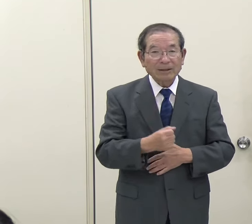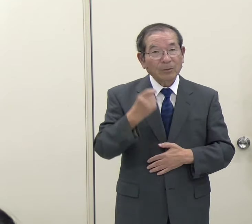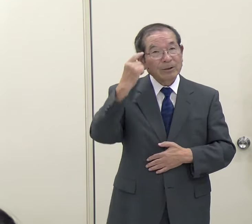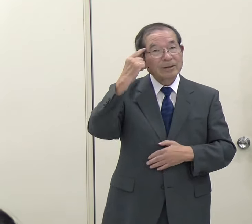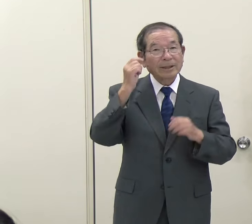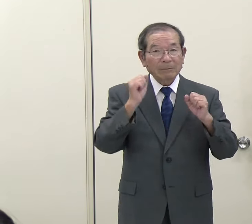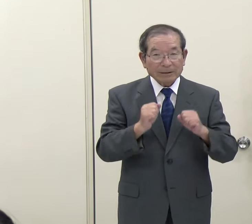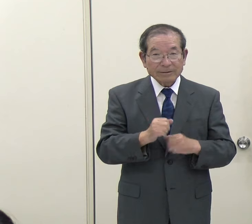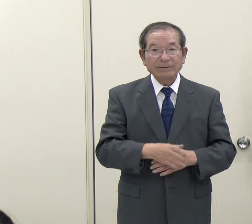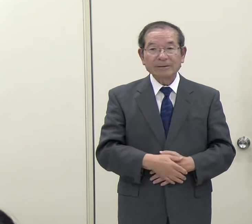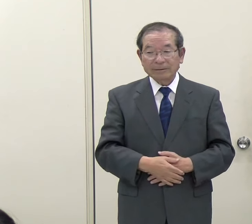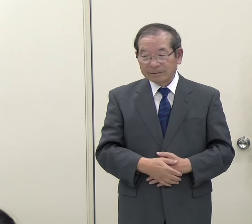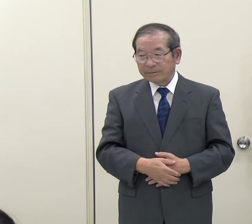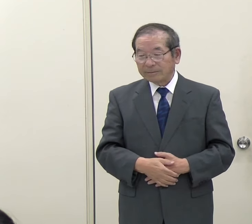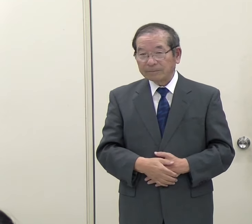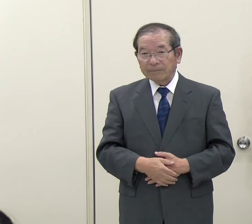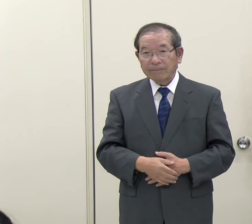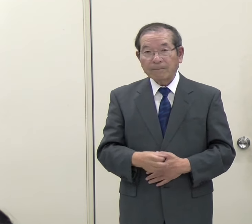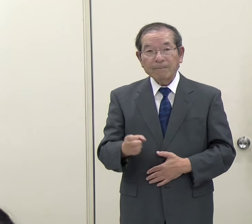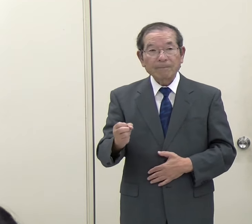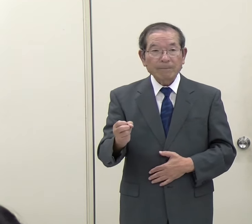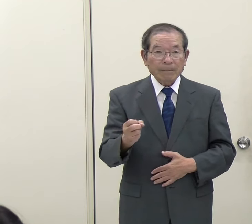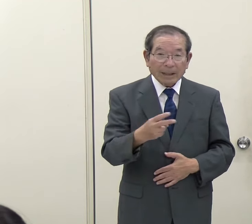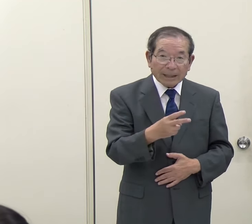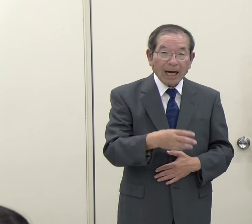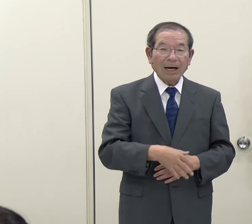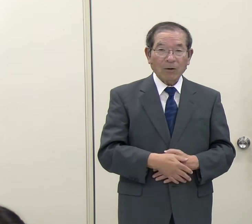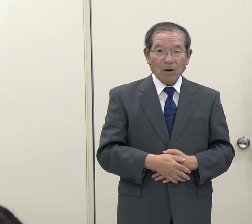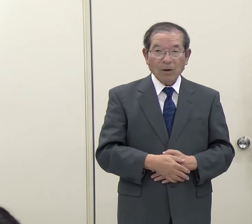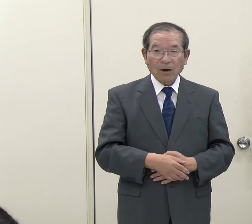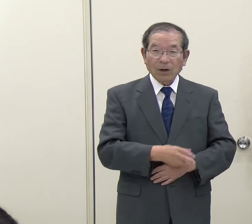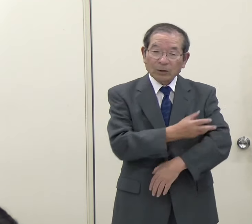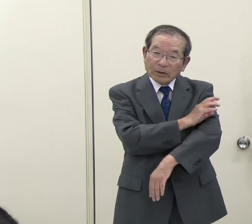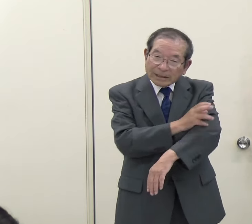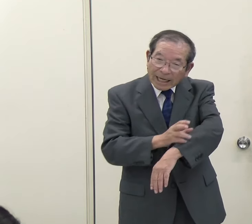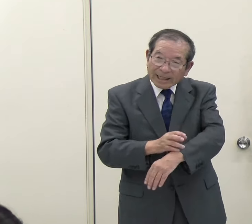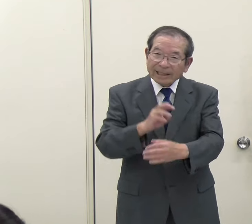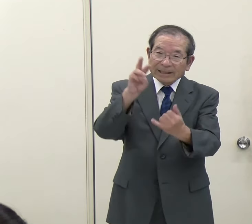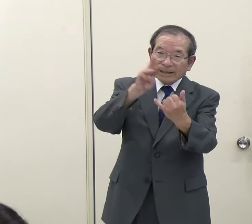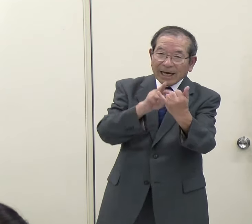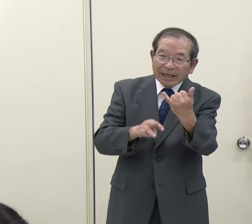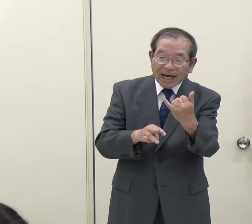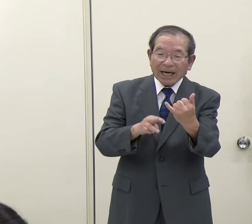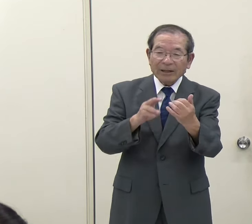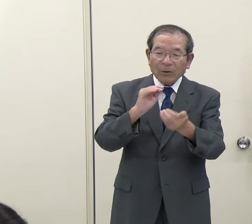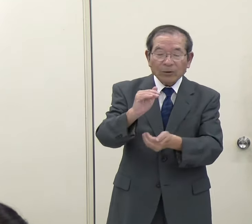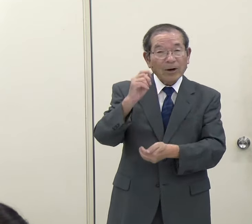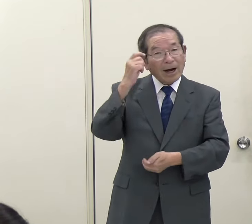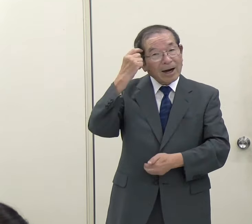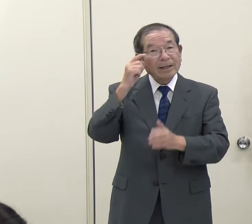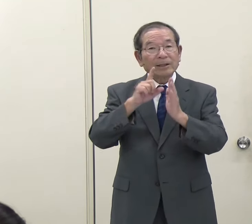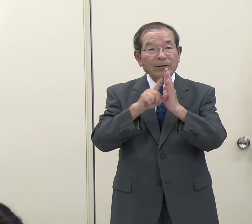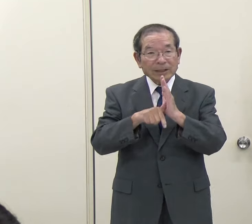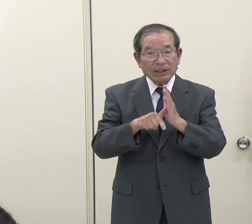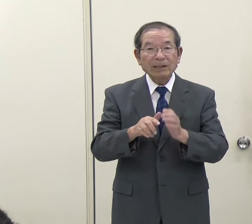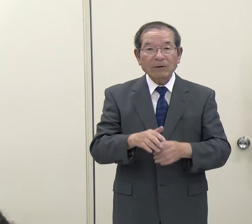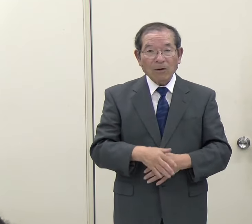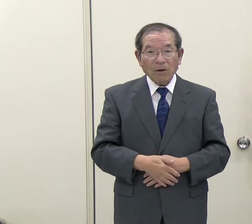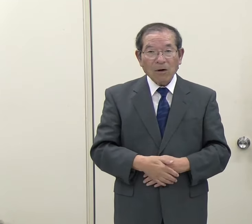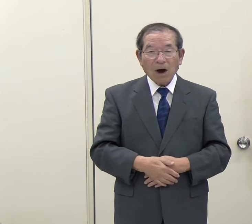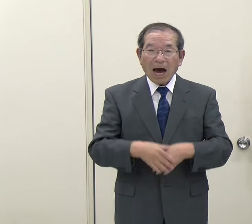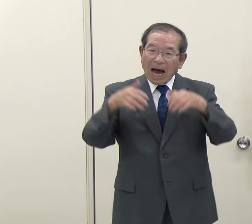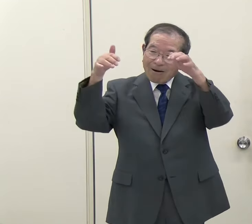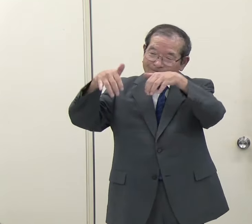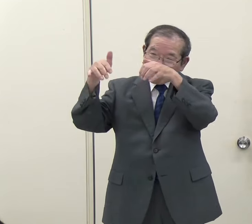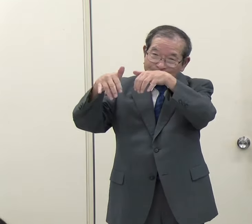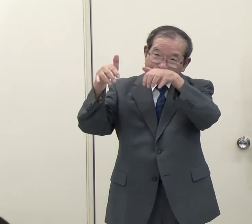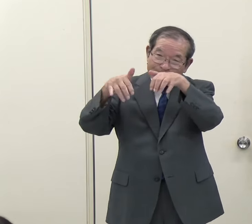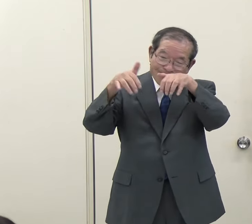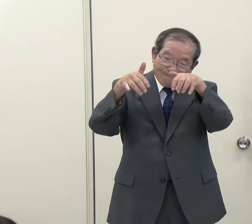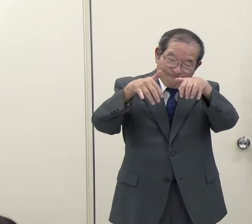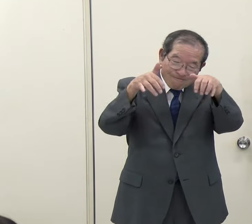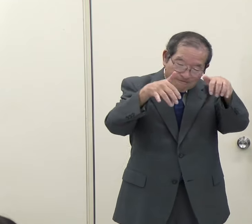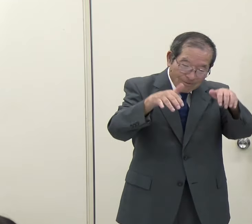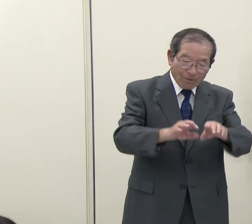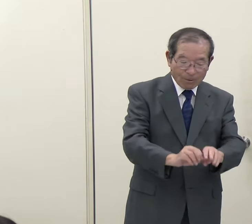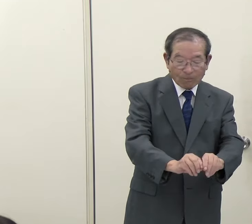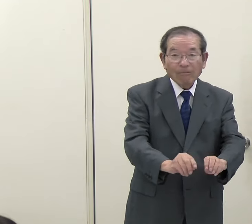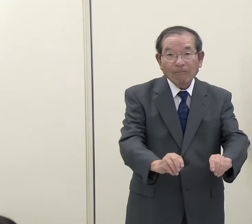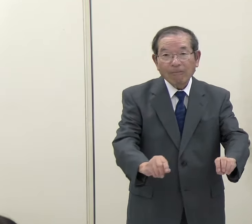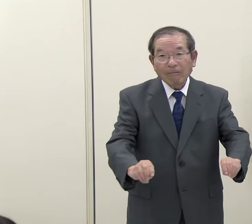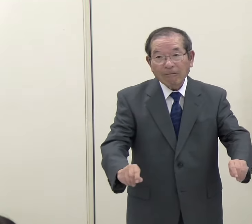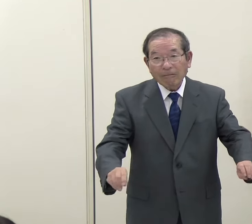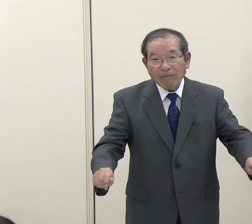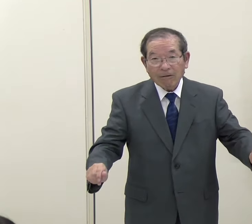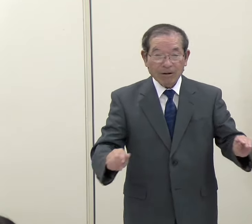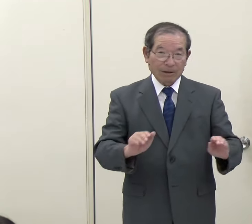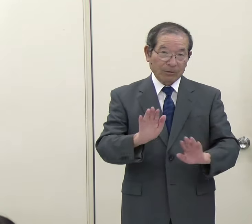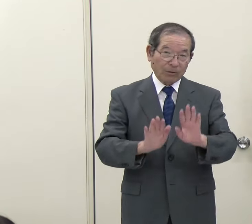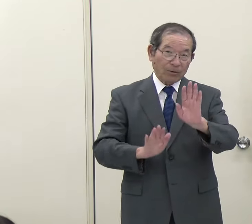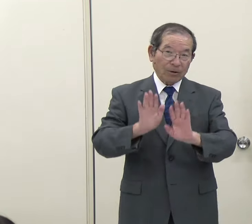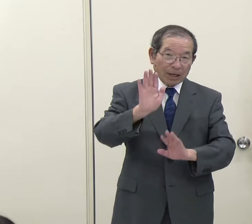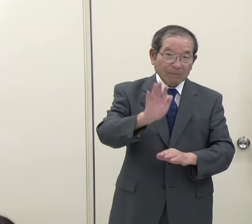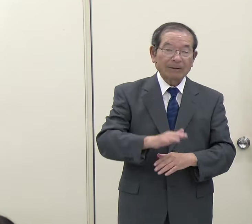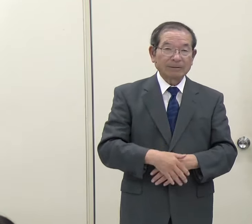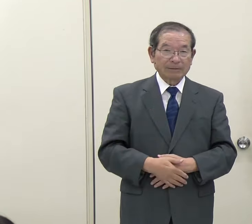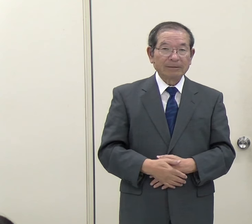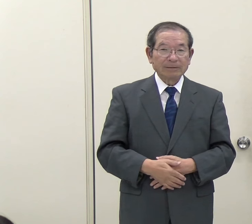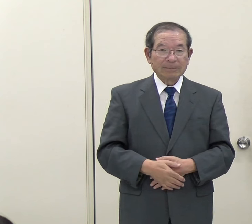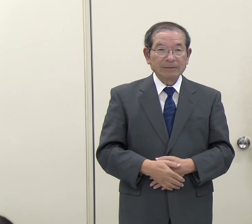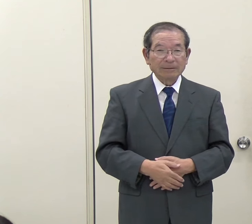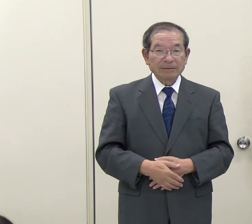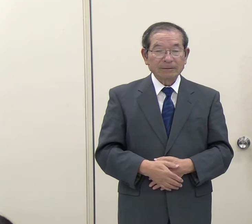それと、土砂崩れ、土砂災害を考えたときには、ずっと雨が降り続くと地盤が緩む、重くなったりするわけです。